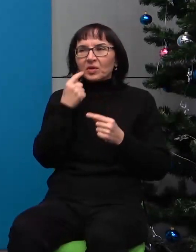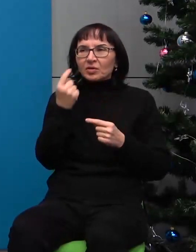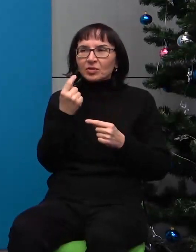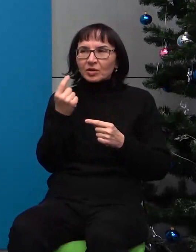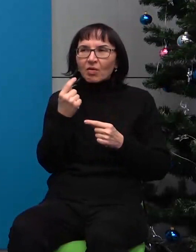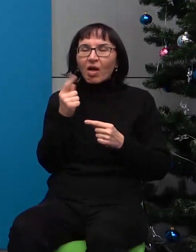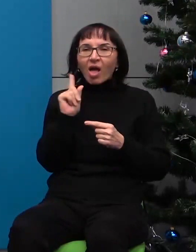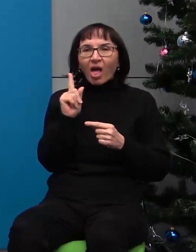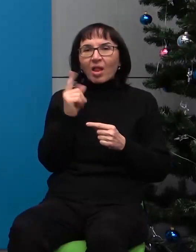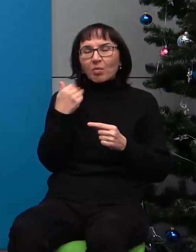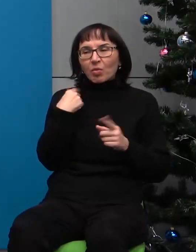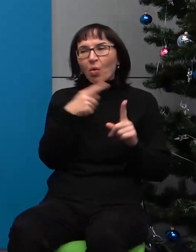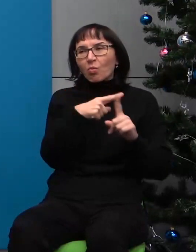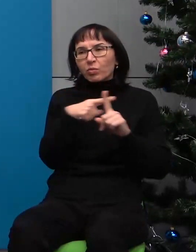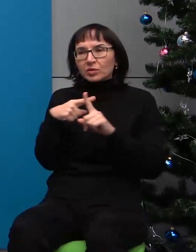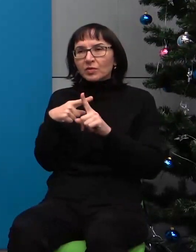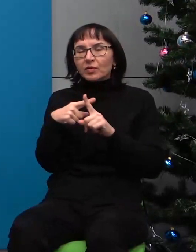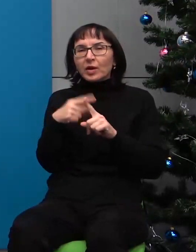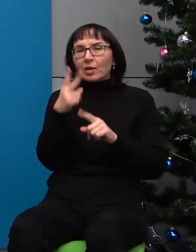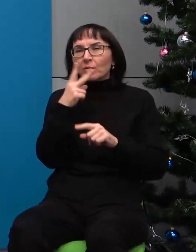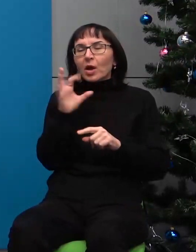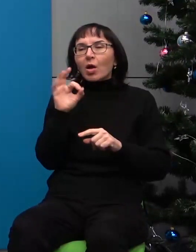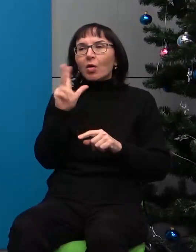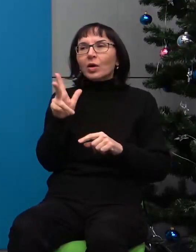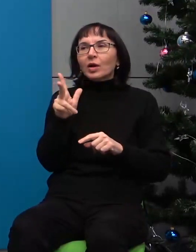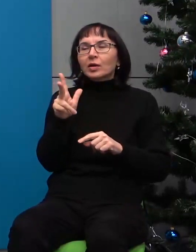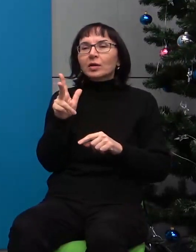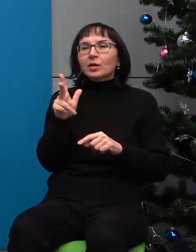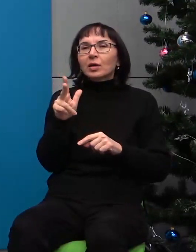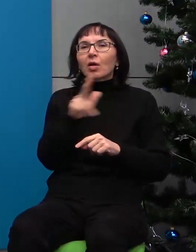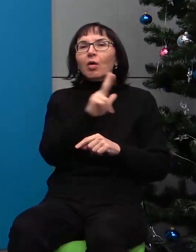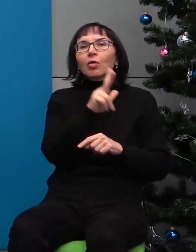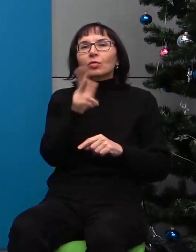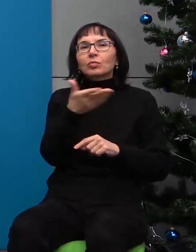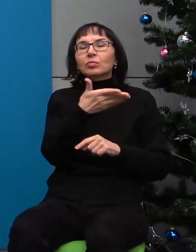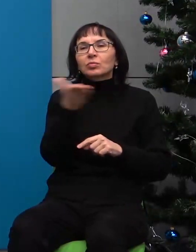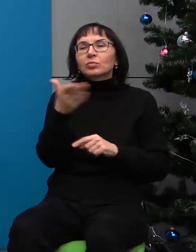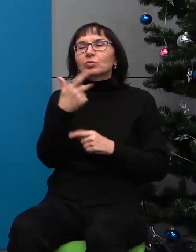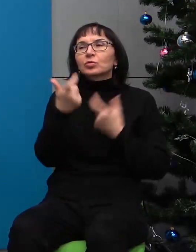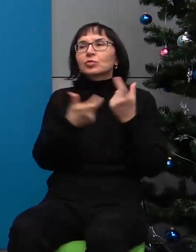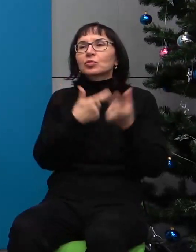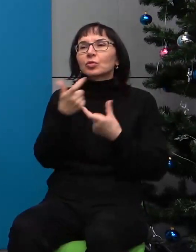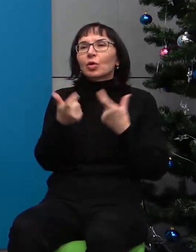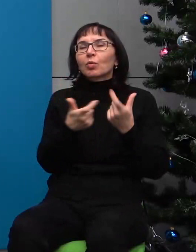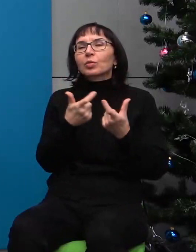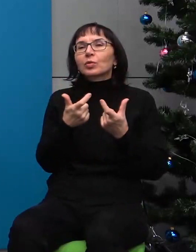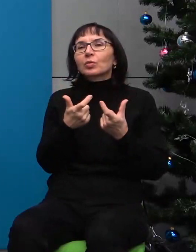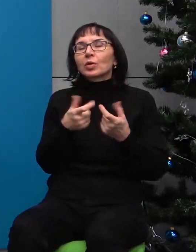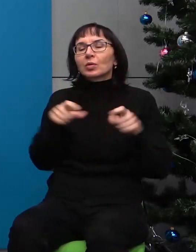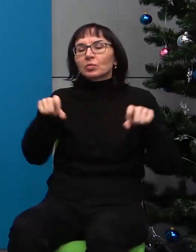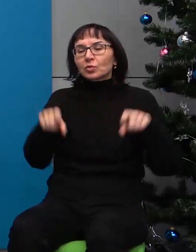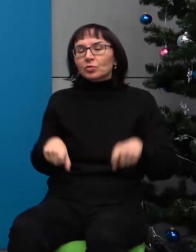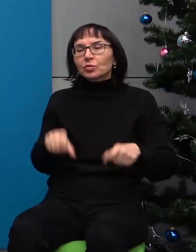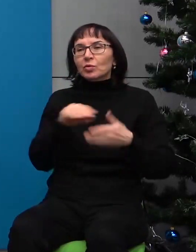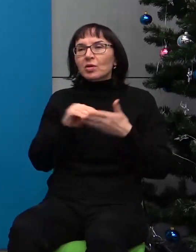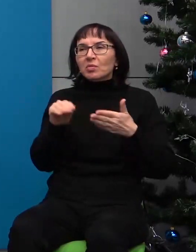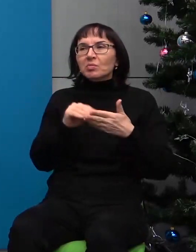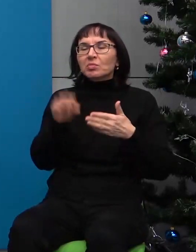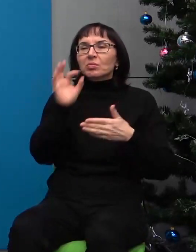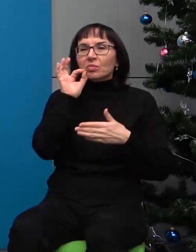ale taka raczej pozytywna szyderka, ale ja zawsze patrzyłem, okej, jak ktoś z was by to, jakby musiał, to by to zrobił, w sensie by fizycznie usiać